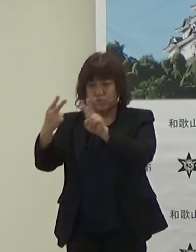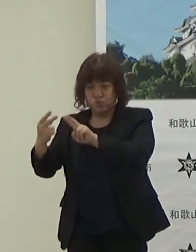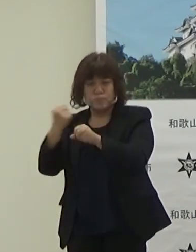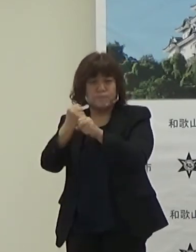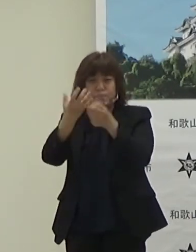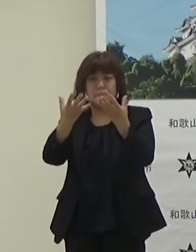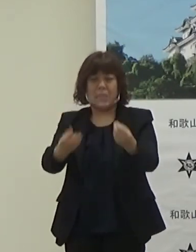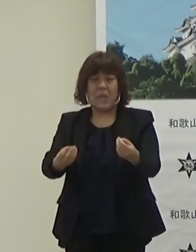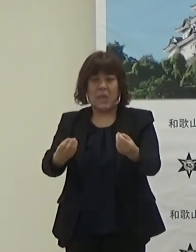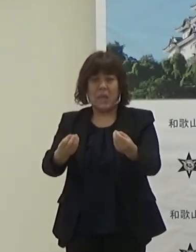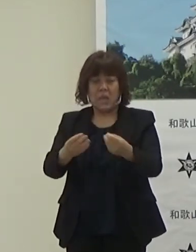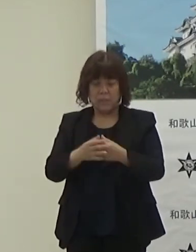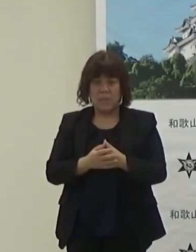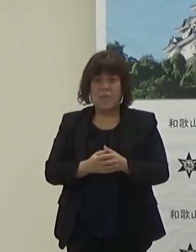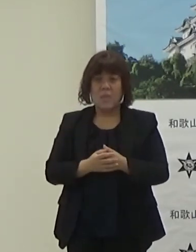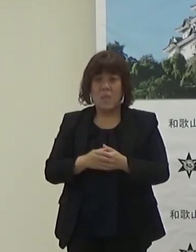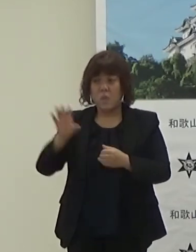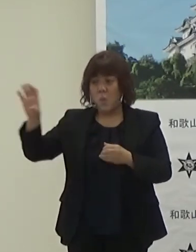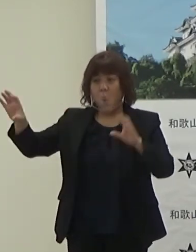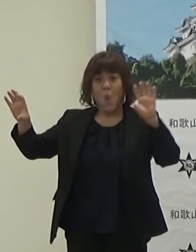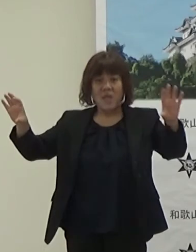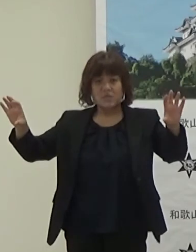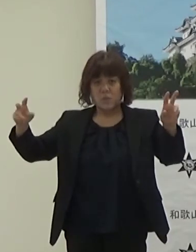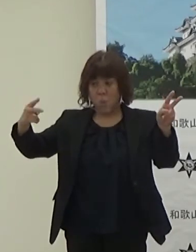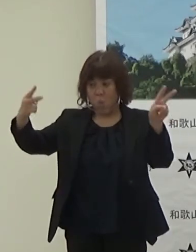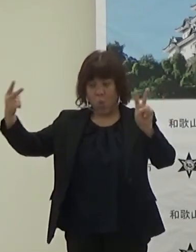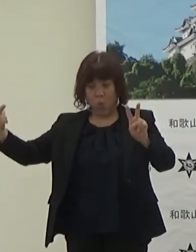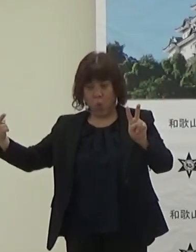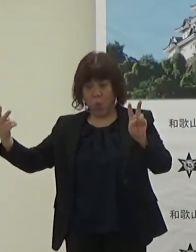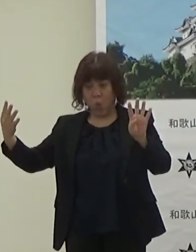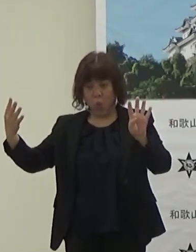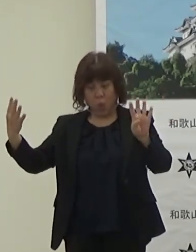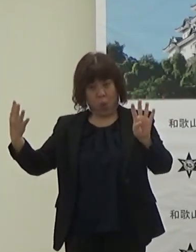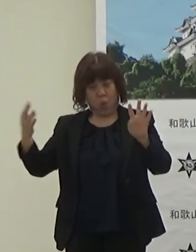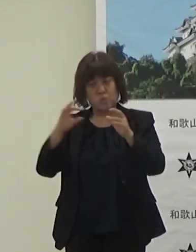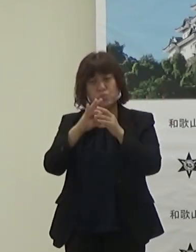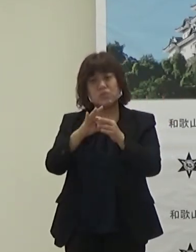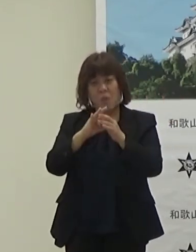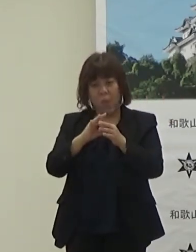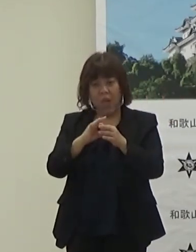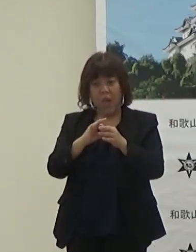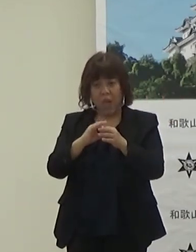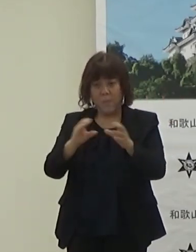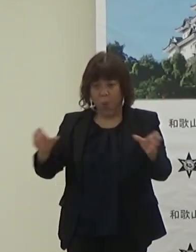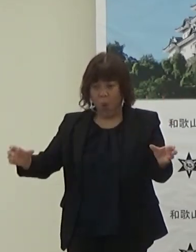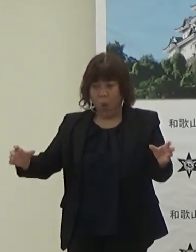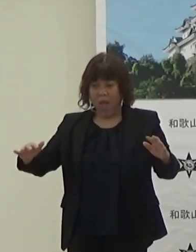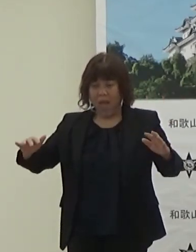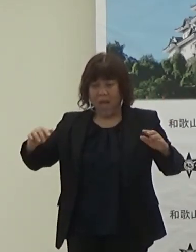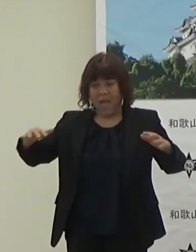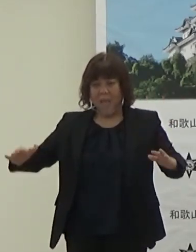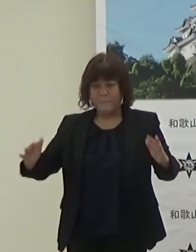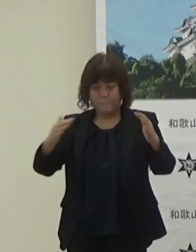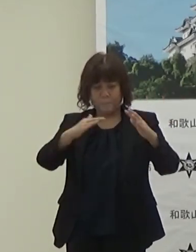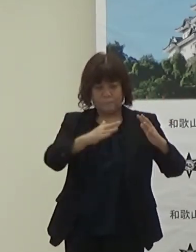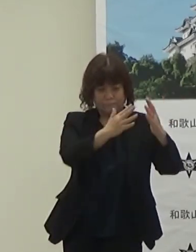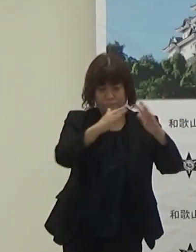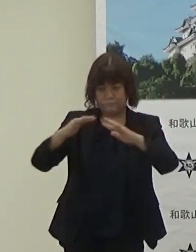それと両端の2橋2橋の4橋については足場も組んで点検等やってる最中でございます